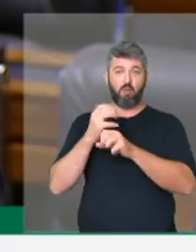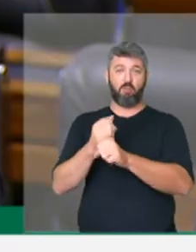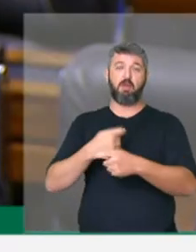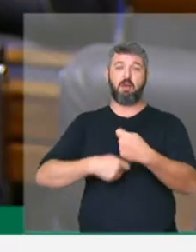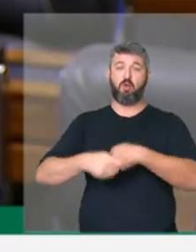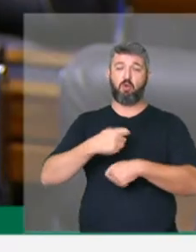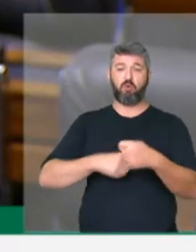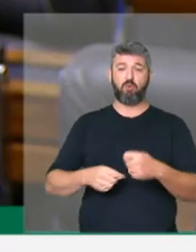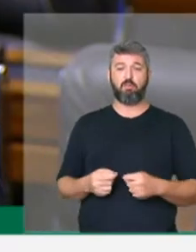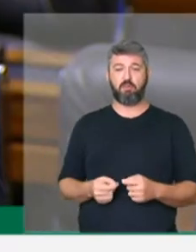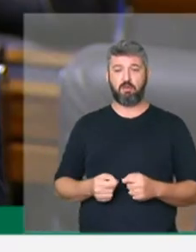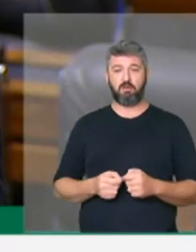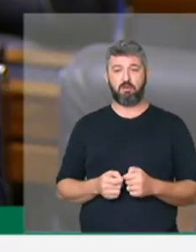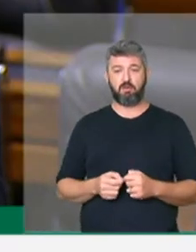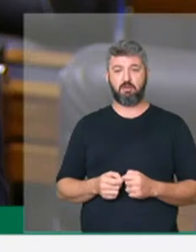PARA QUE AS EMPRESAS PUDESSEM RECOMPOR E TIRAR SUAS